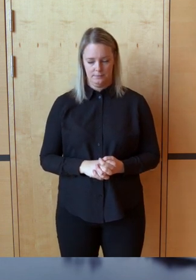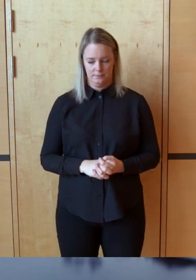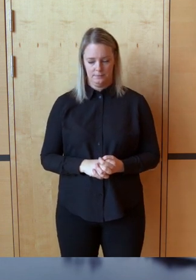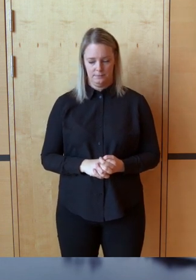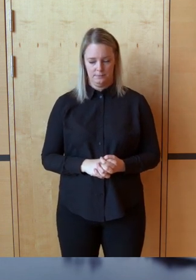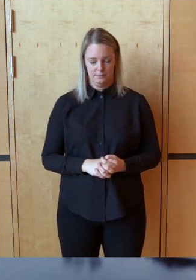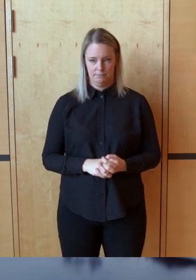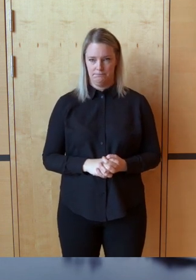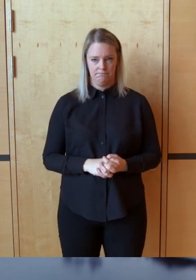Jag har inte hans brettschneider